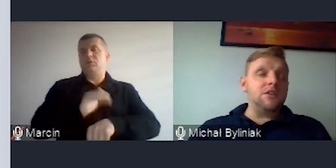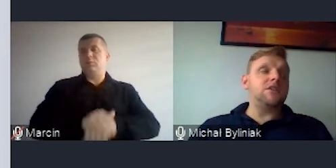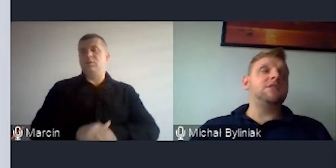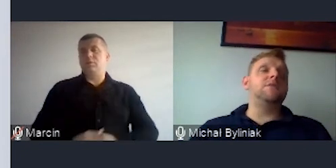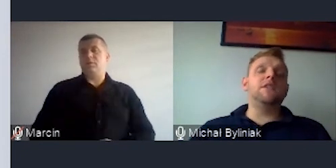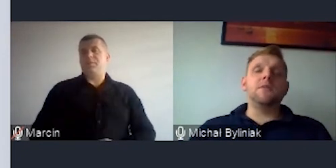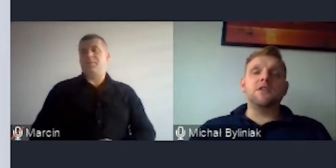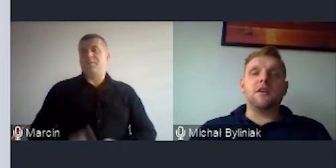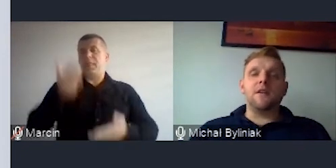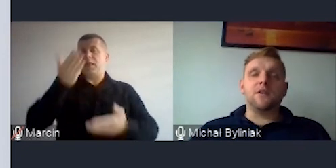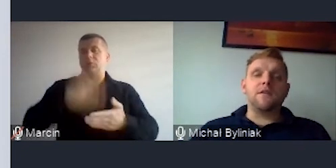Czyli część zamówienia będzie niekwalifikowalna.